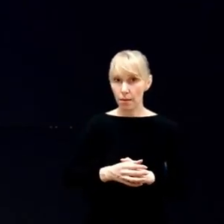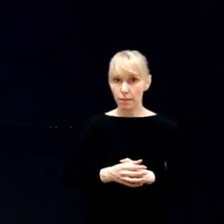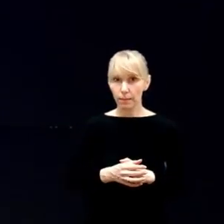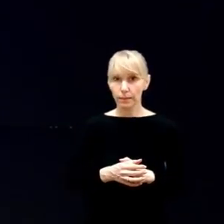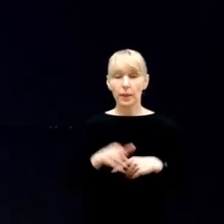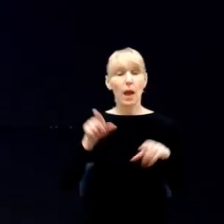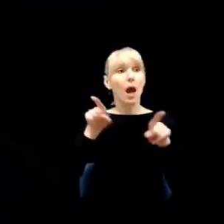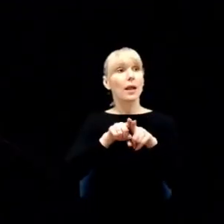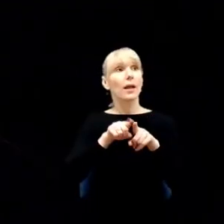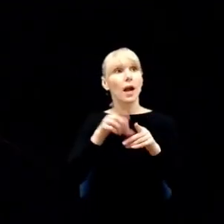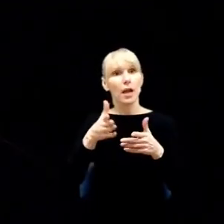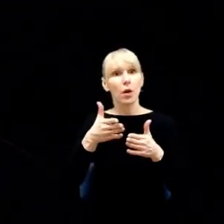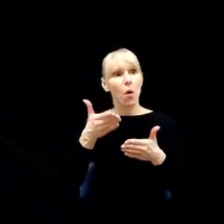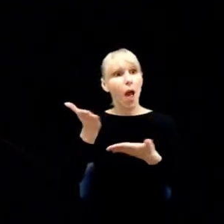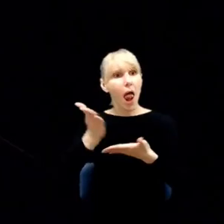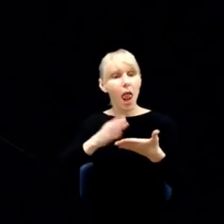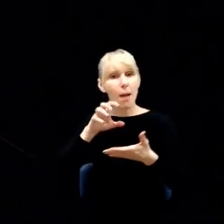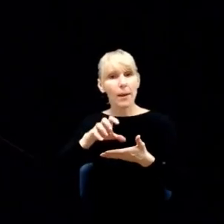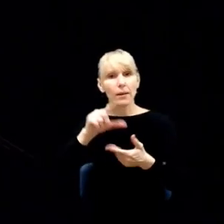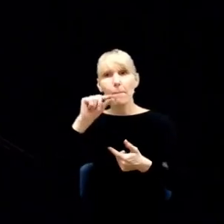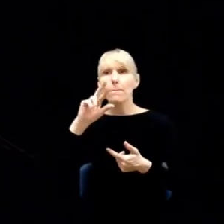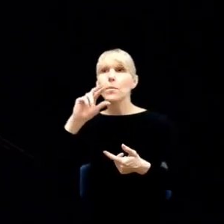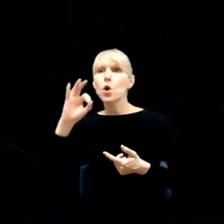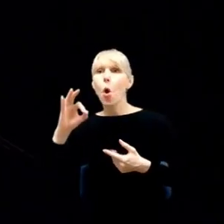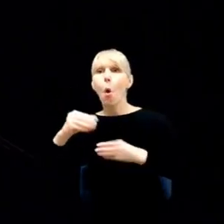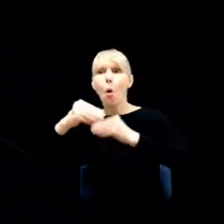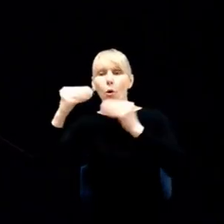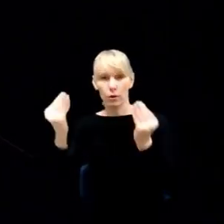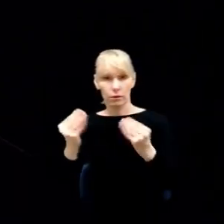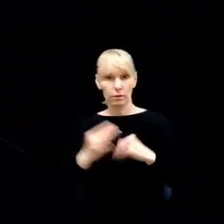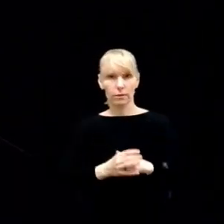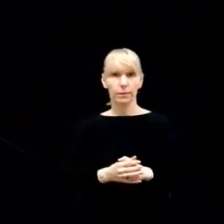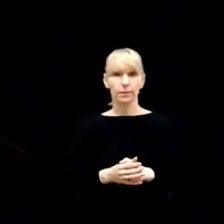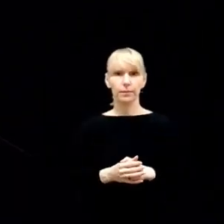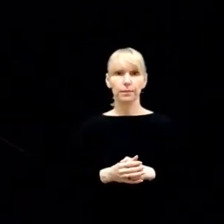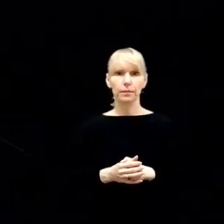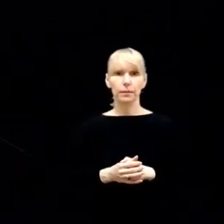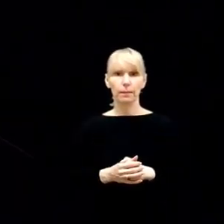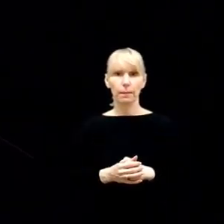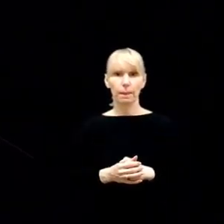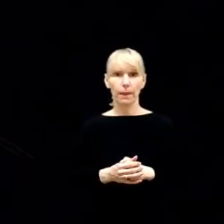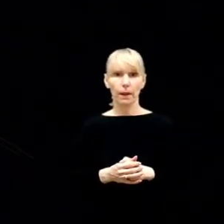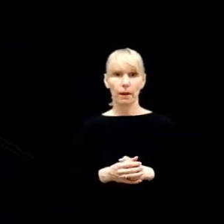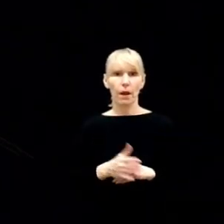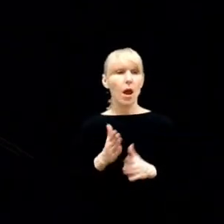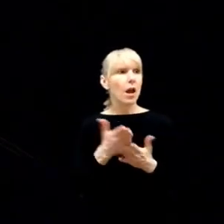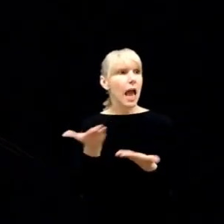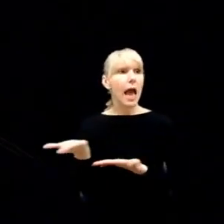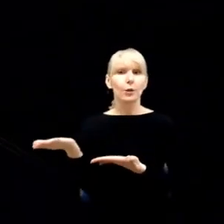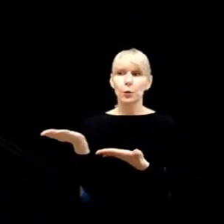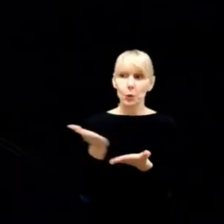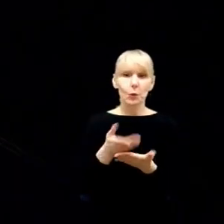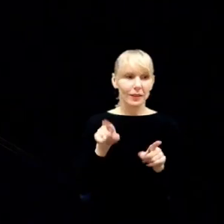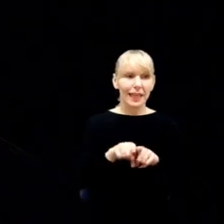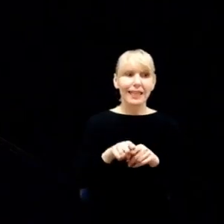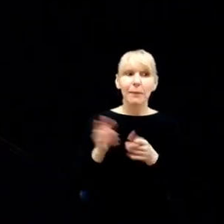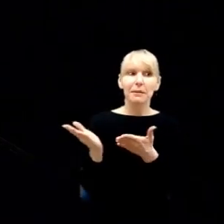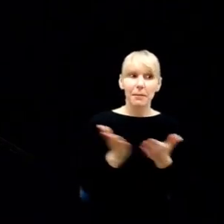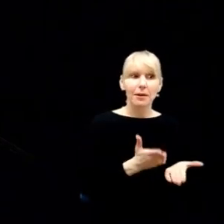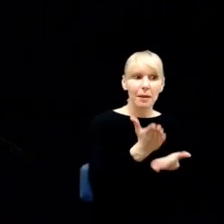Ja nie będę teraz akurat o tym mówił. Ponieważ zaproszono mnie do panelu. Więc nie mogę wszystkich argumentów zbyt wcześnie wykorzystać.